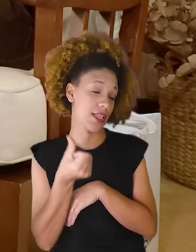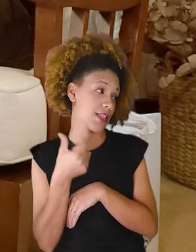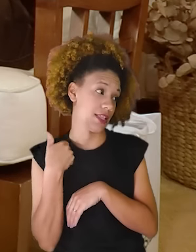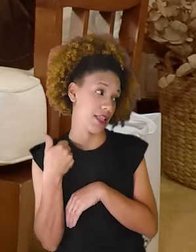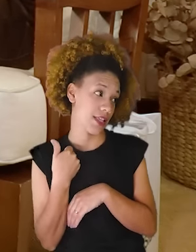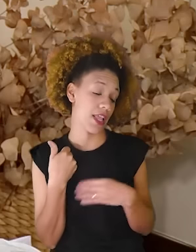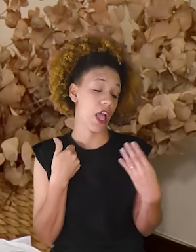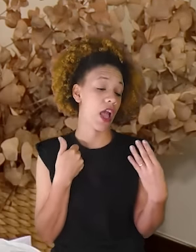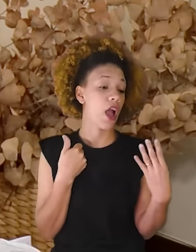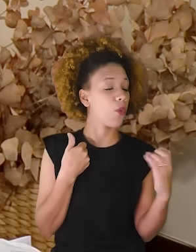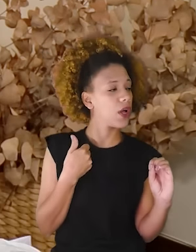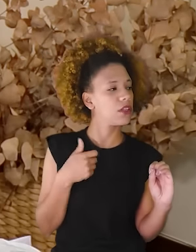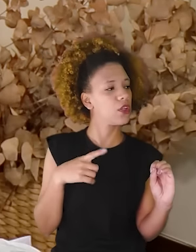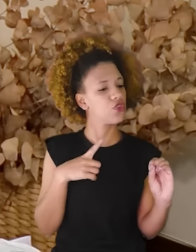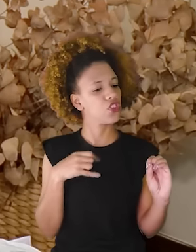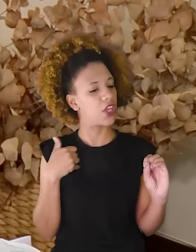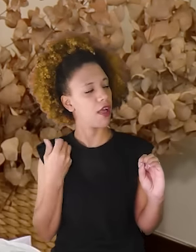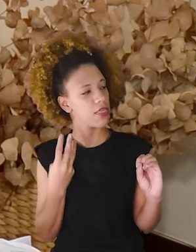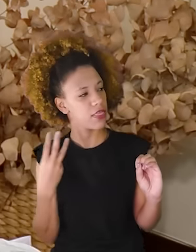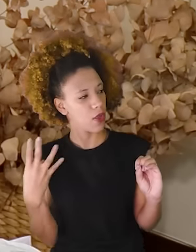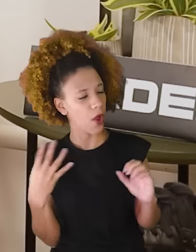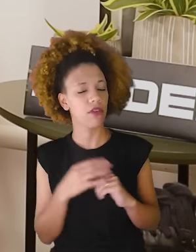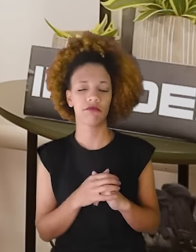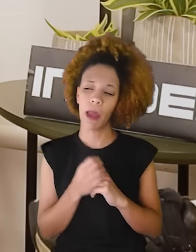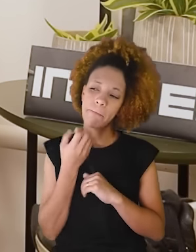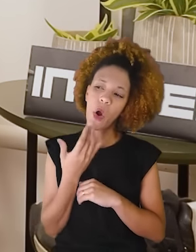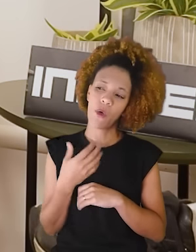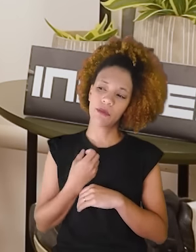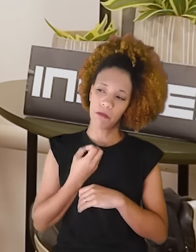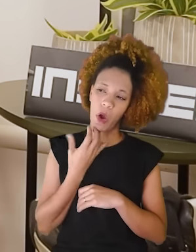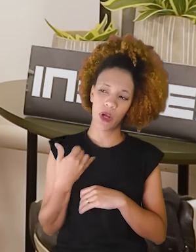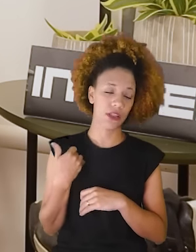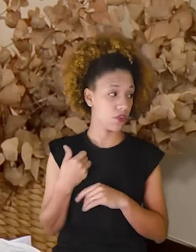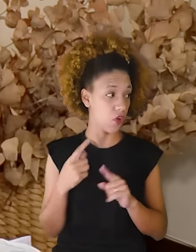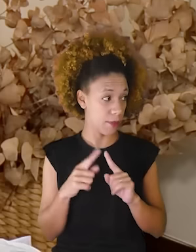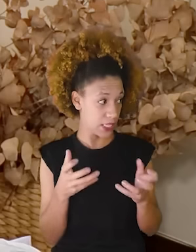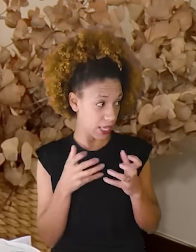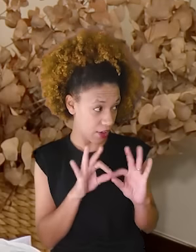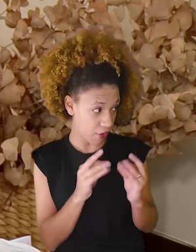agora eu tenho 40 Ele nasceu quando eu tinha 34 É uma idade boa 34 É mas você quer fazer família